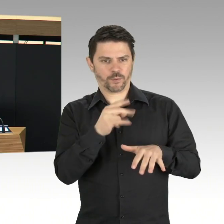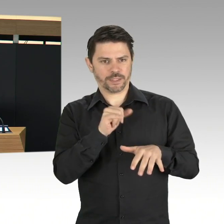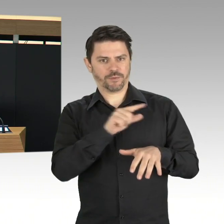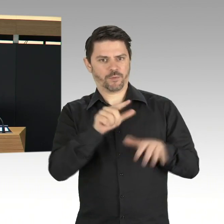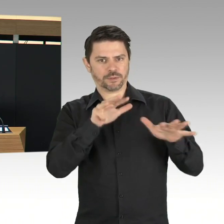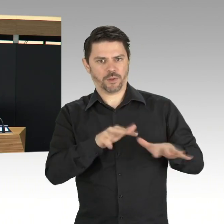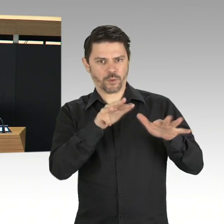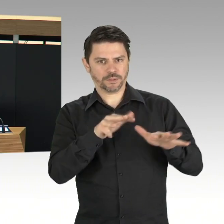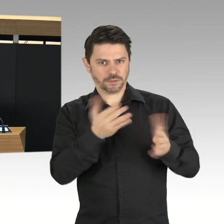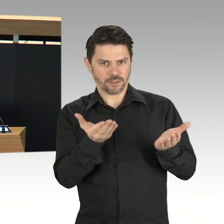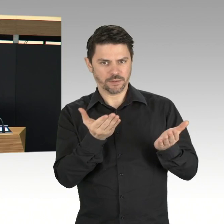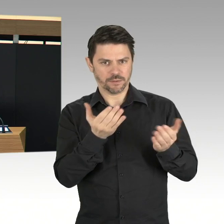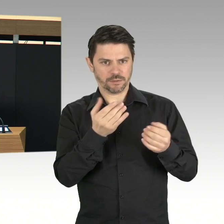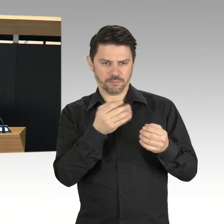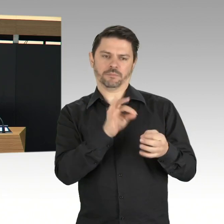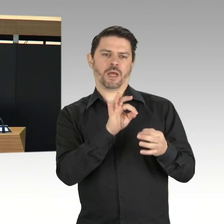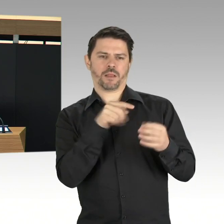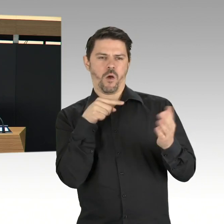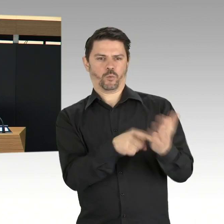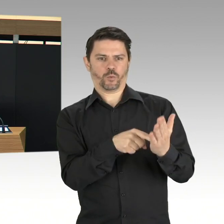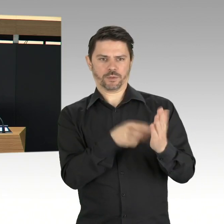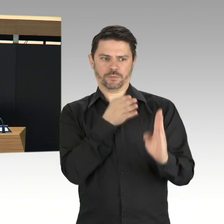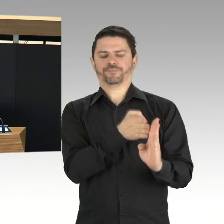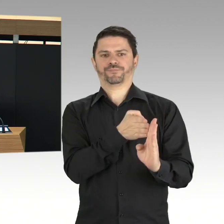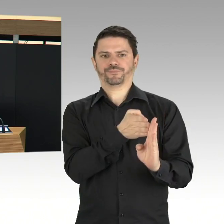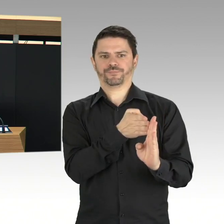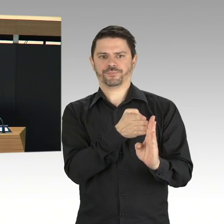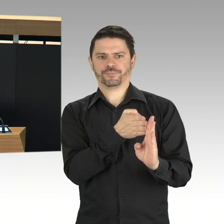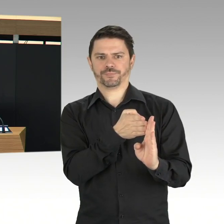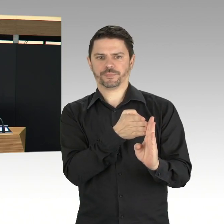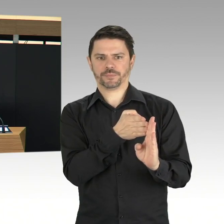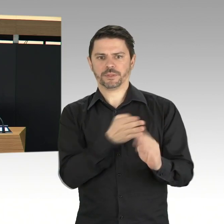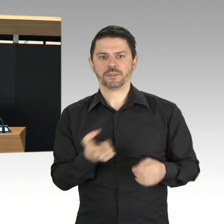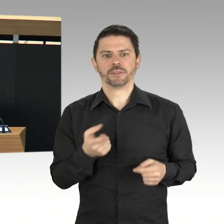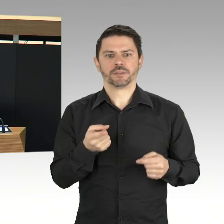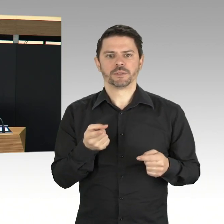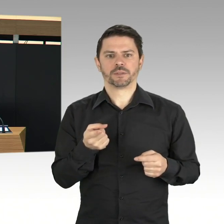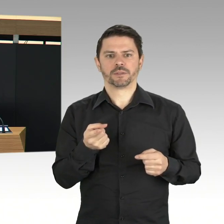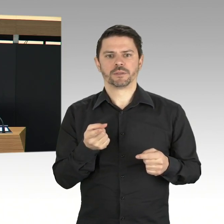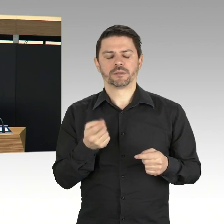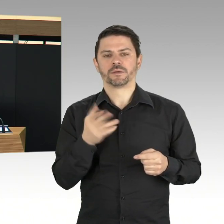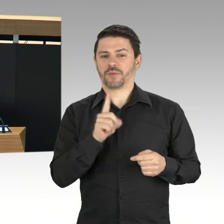innerhalb von zwei Monaten nach Inkrafttreten dieses Gesetzes unaufgefordert Auskunft über die für die Berechnung